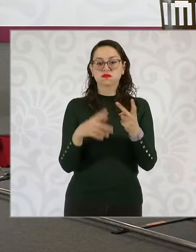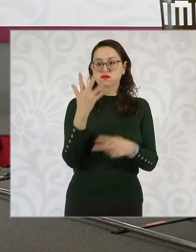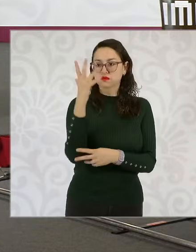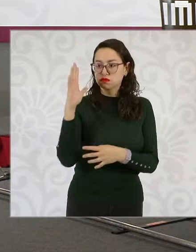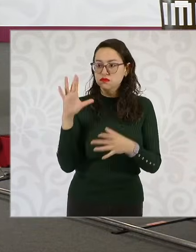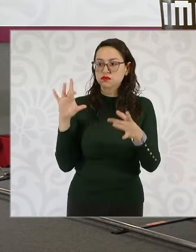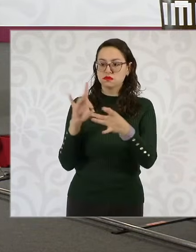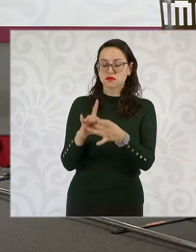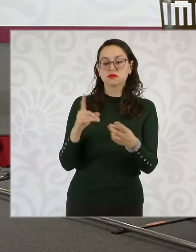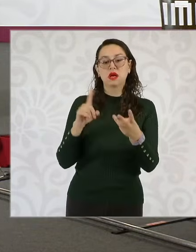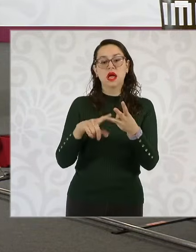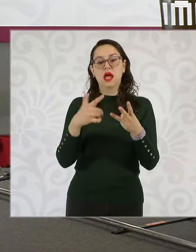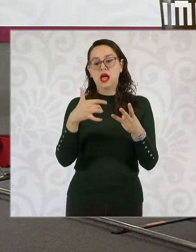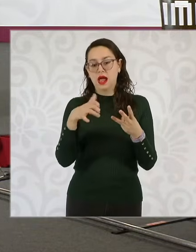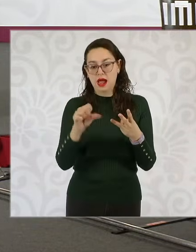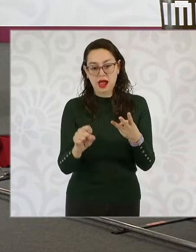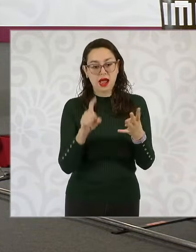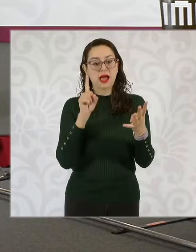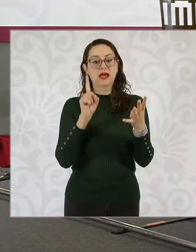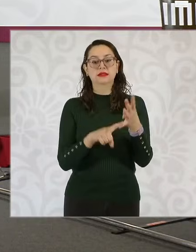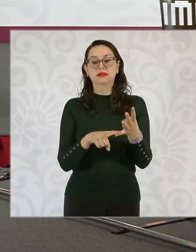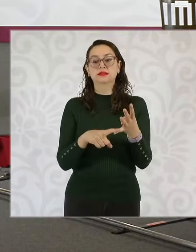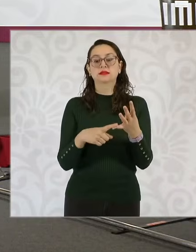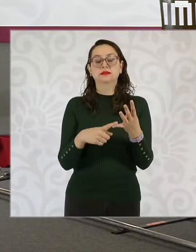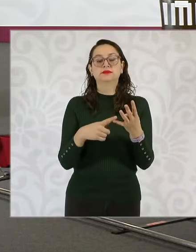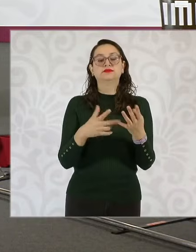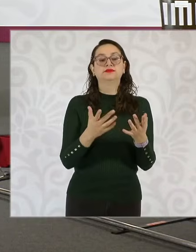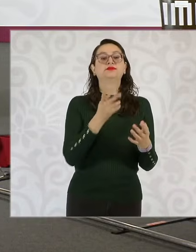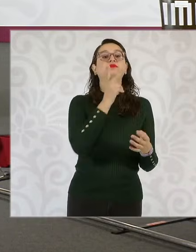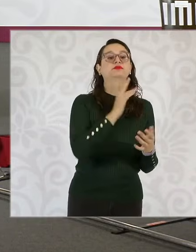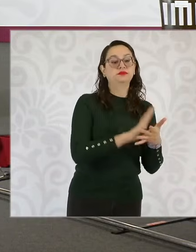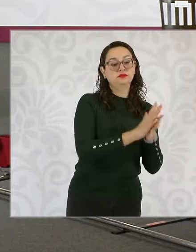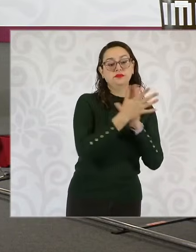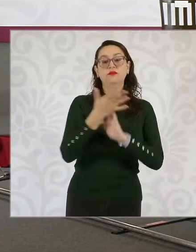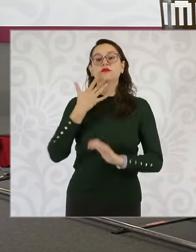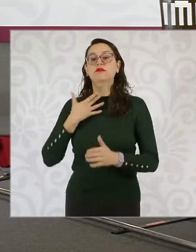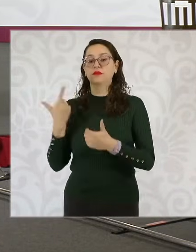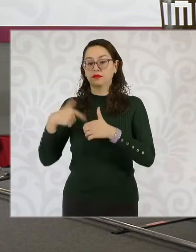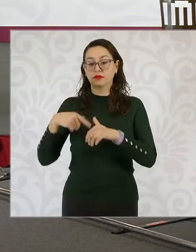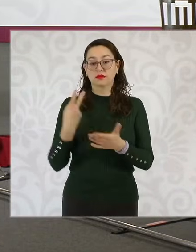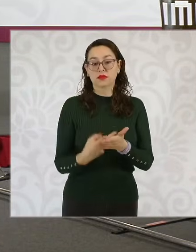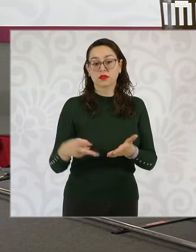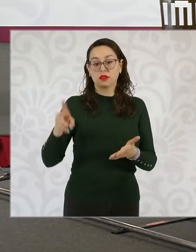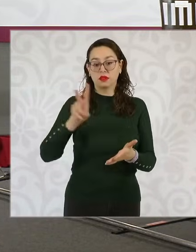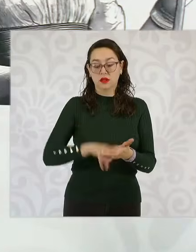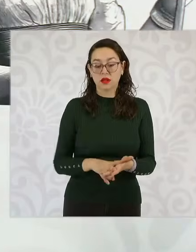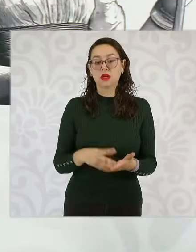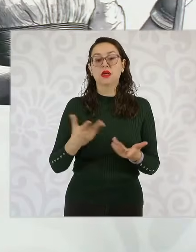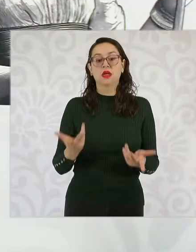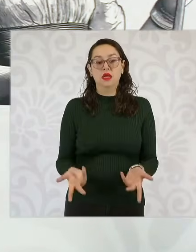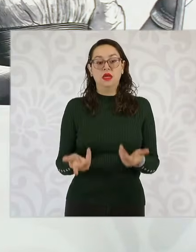y gas natural un sistema de refinación reforzado mayor producción de petroquímicos y fertilizantes